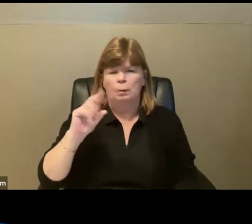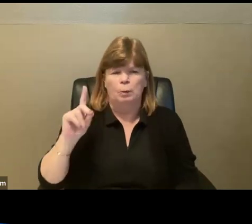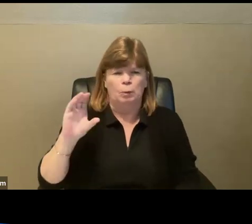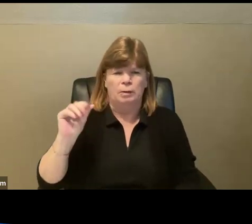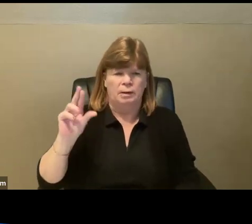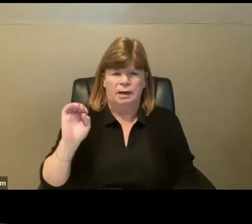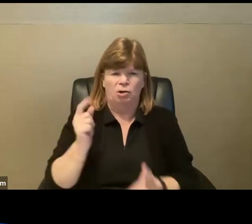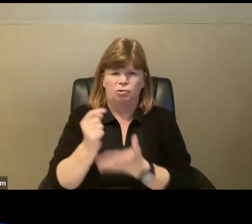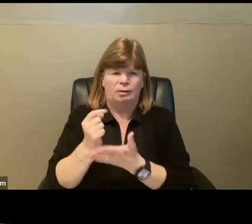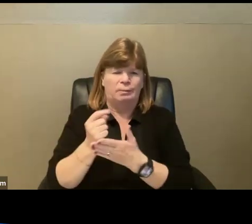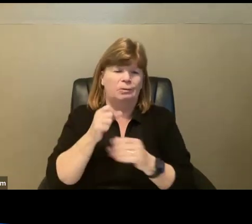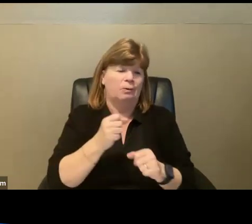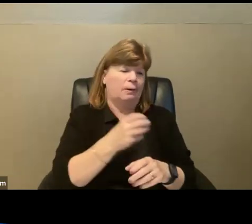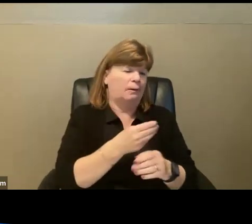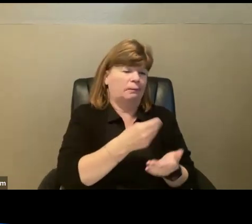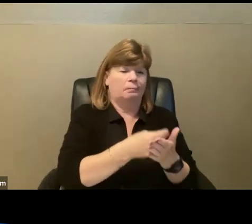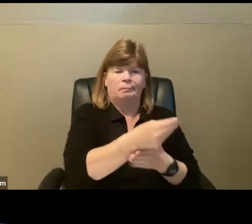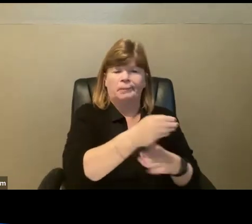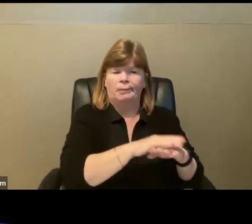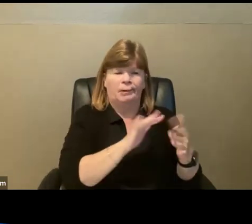Puedes conseguirlos en Internet. Hay